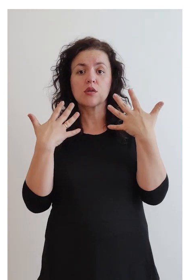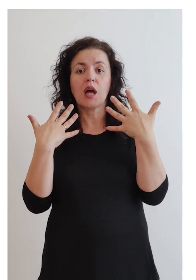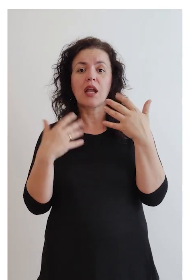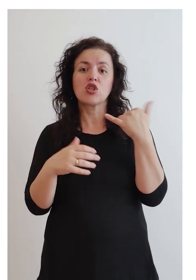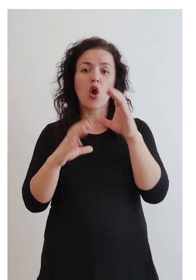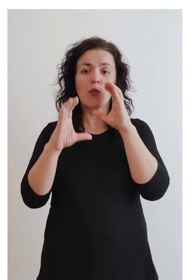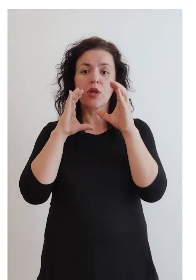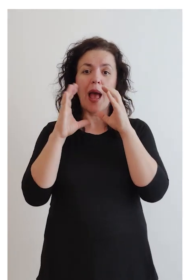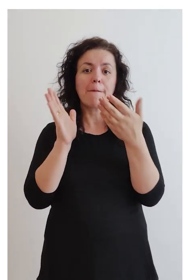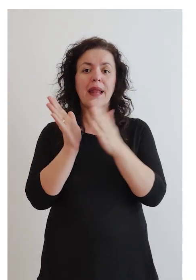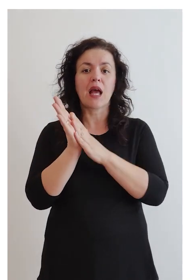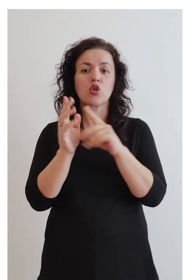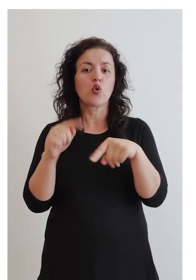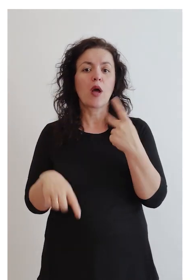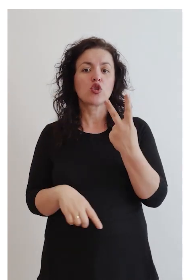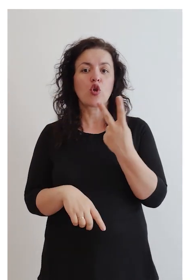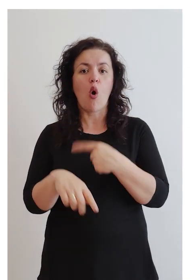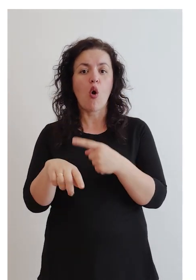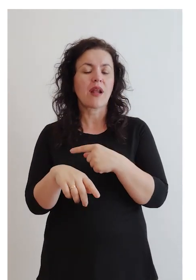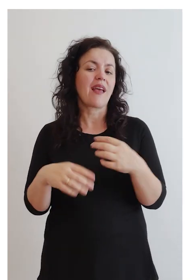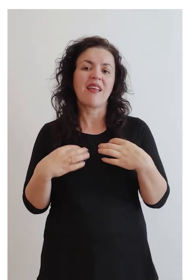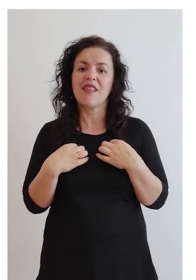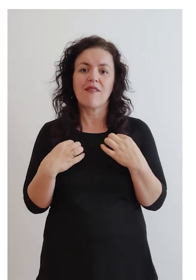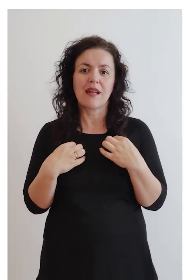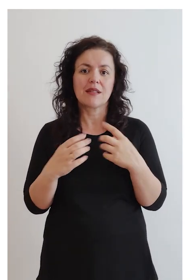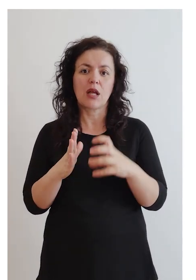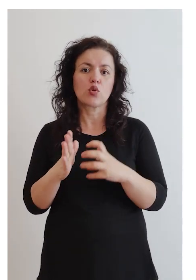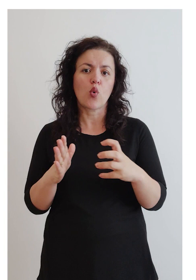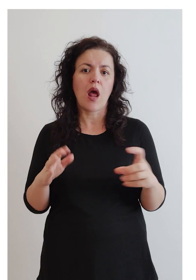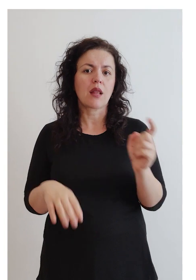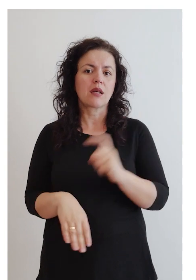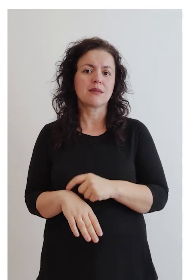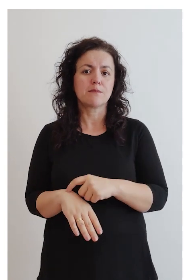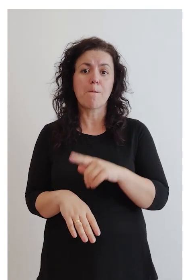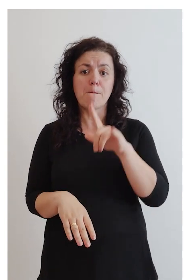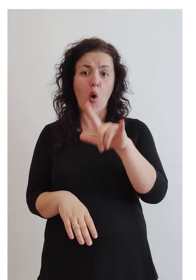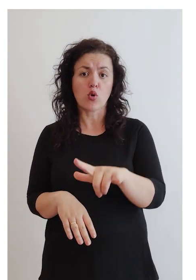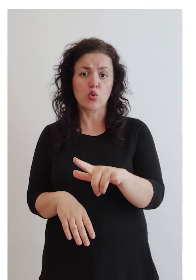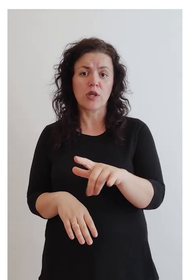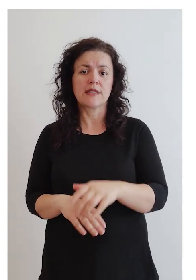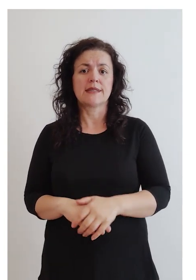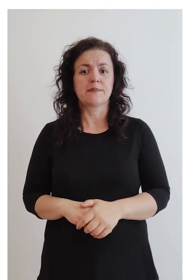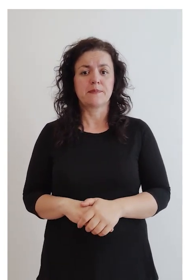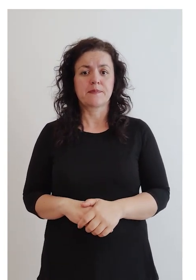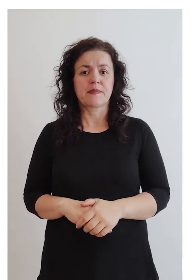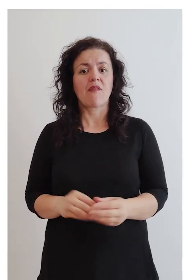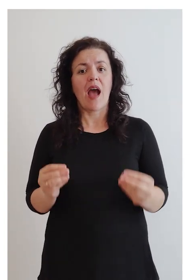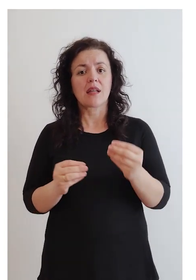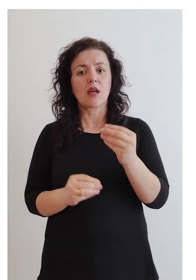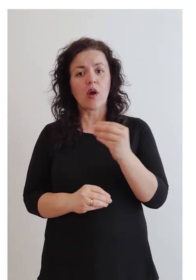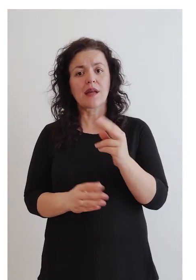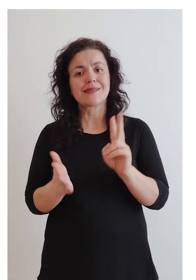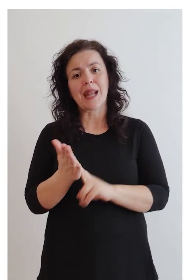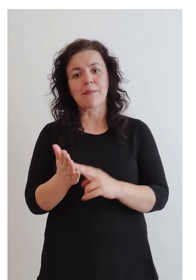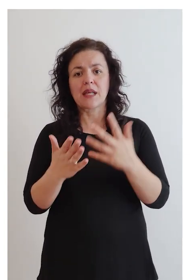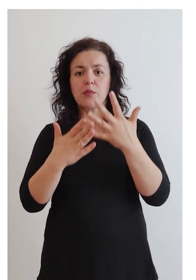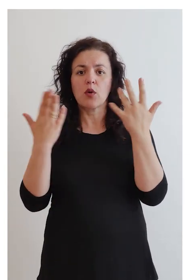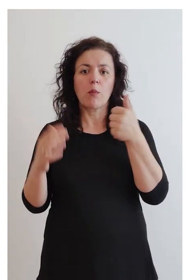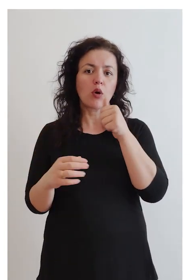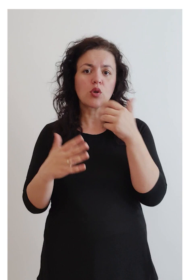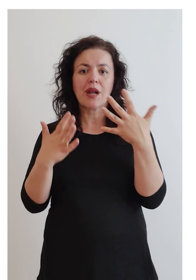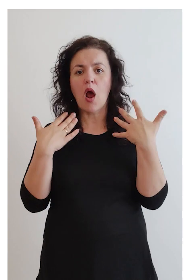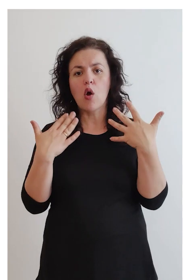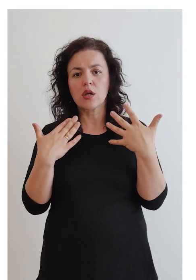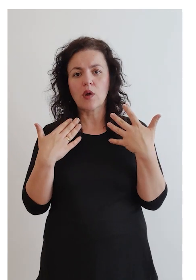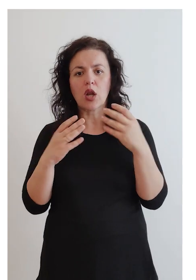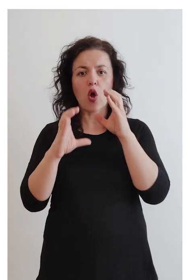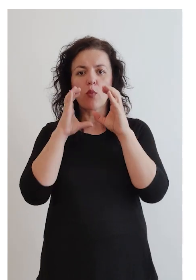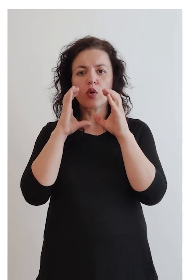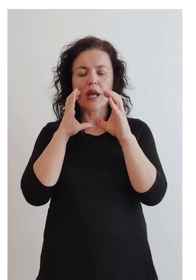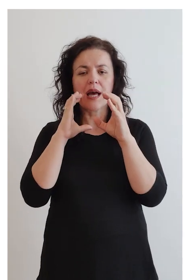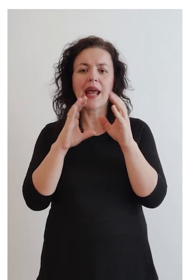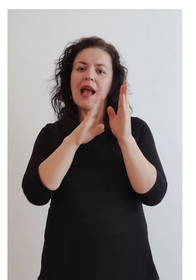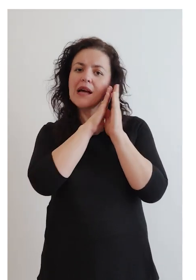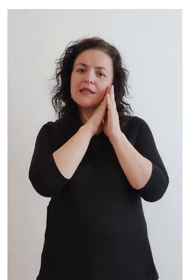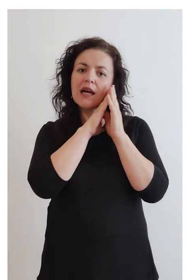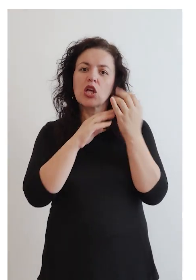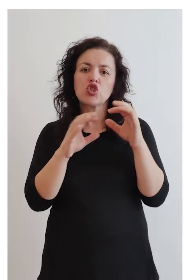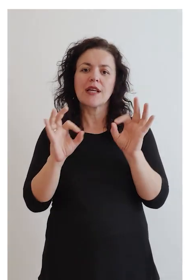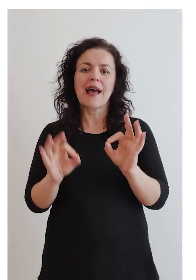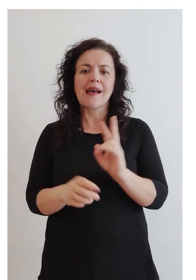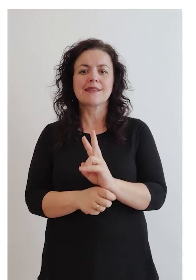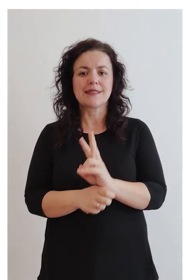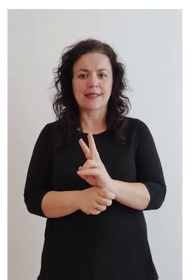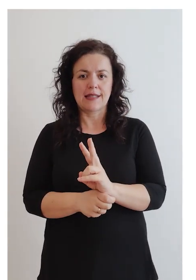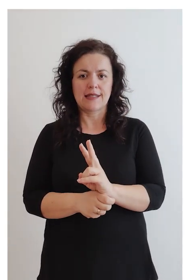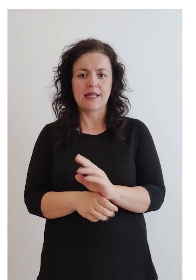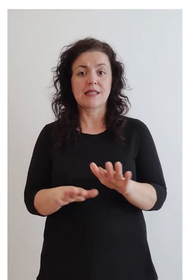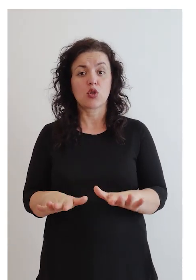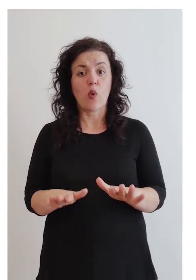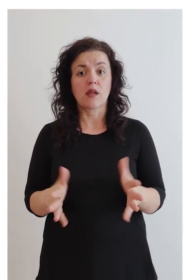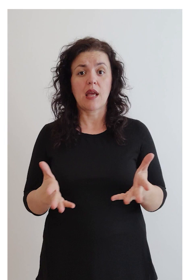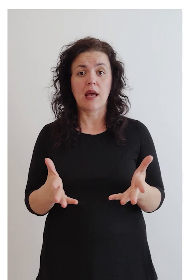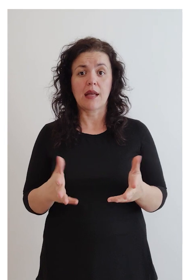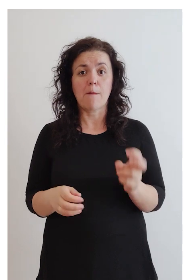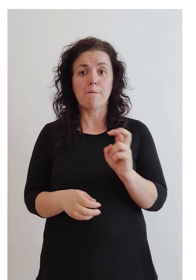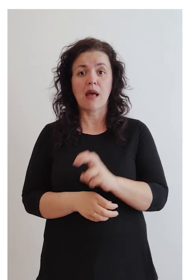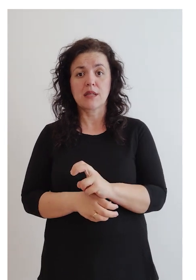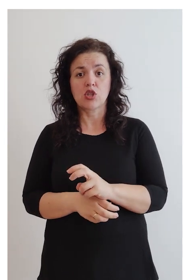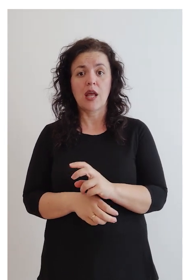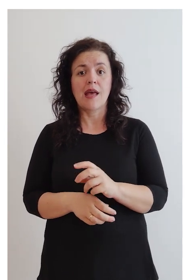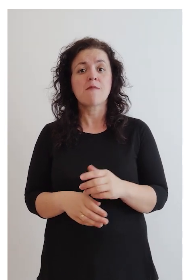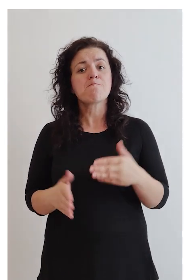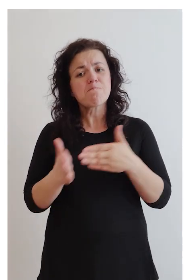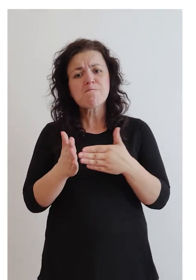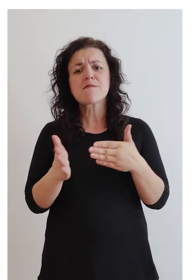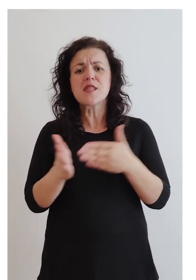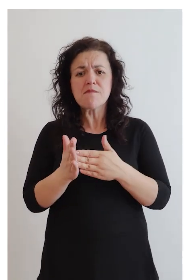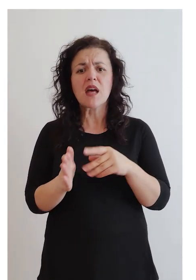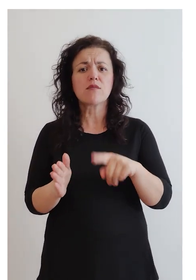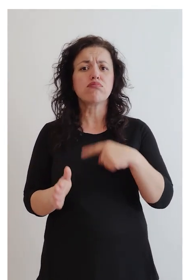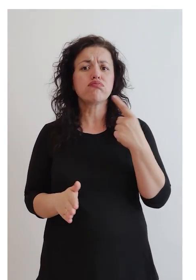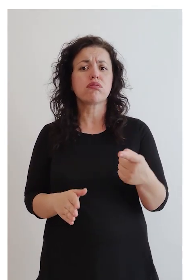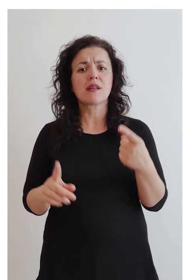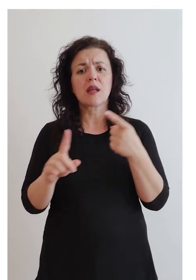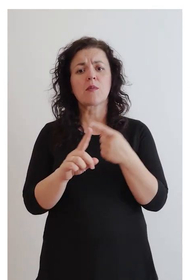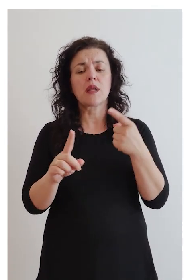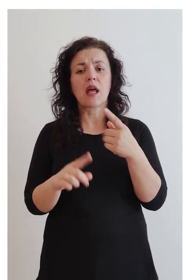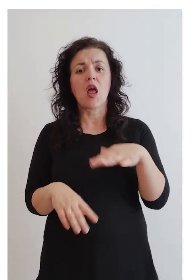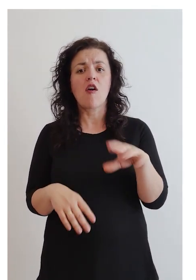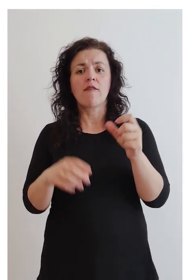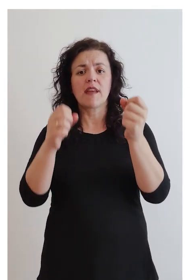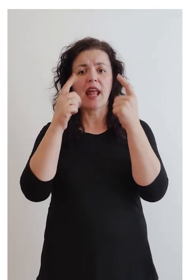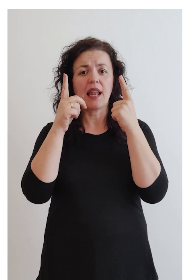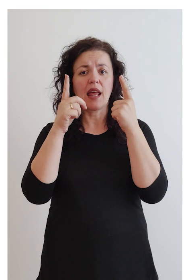Se va adăuga un drept explicit la băutură coritoare, comunicare, cazare și asistență în situațiile în care pasagerii întimpină o întârziere la destinațiile lor finale din cauza sosirii întârziate a zborurilor de legătură